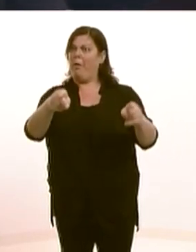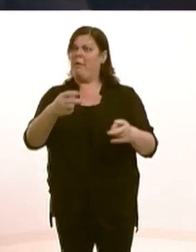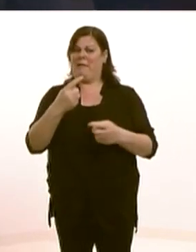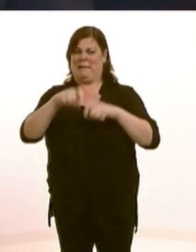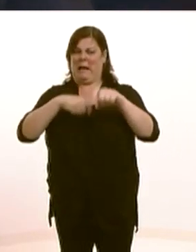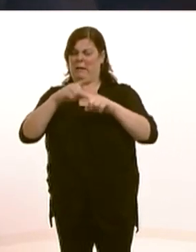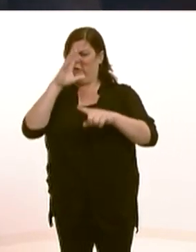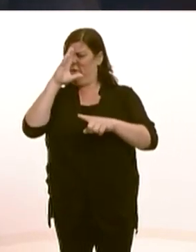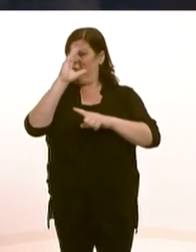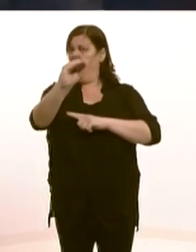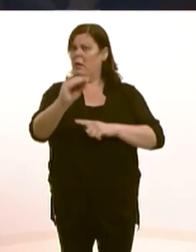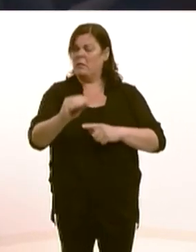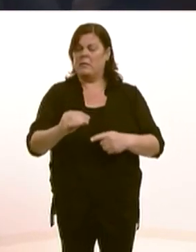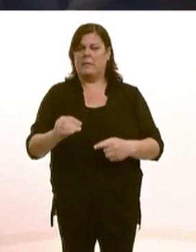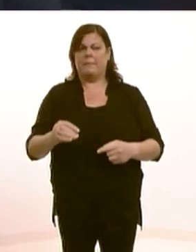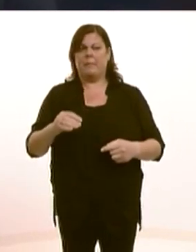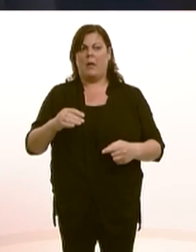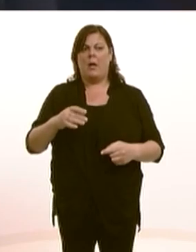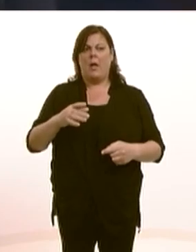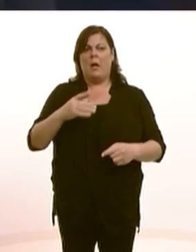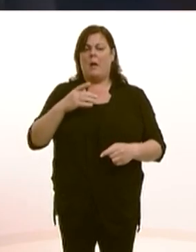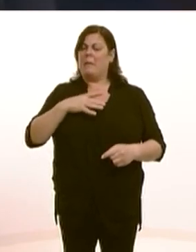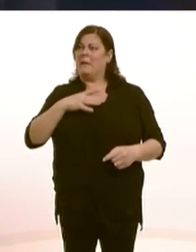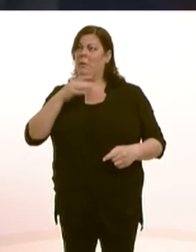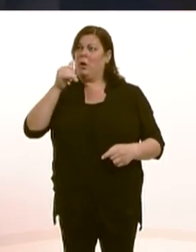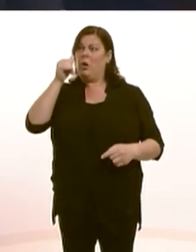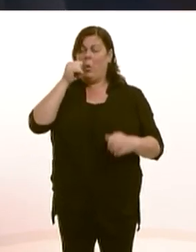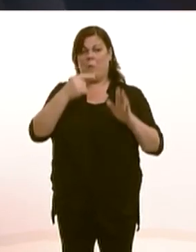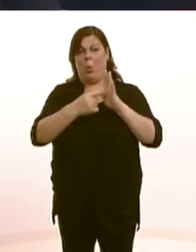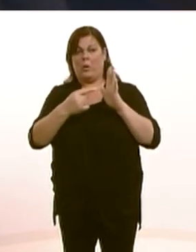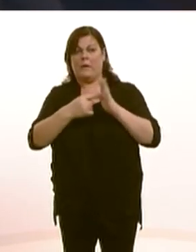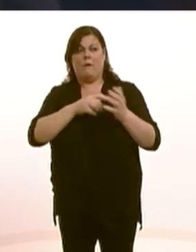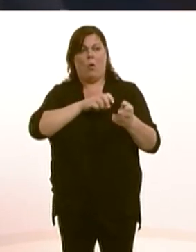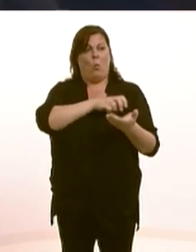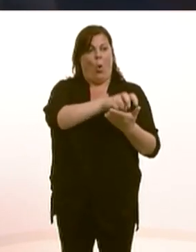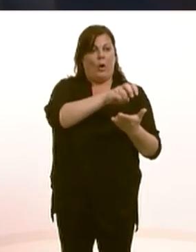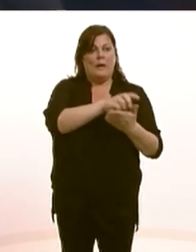y Mwmbwls, syín mynd ynoín aml, lle mae yna feicwyr nad ydyn nhwín cymryd i mewn